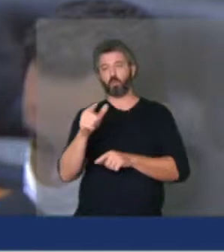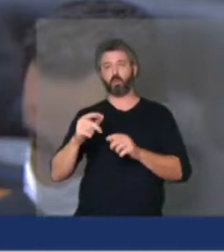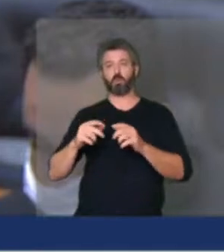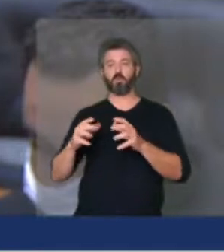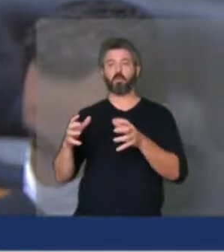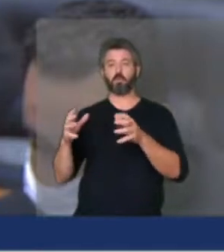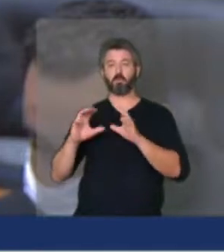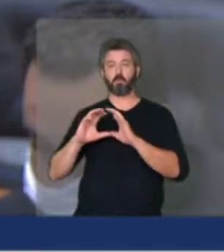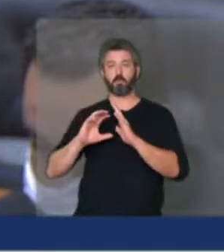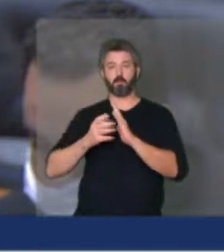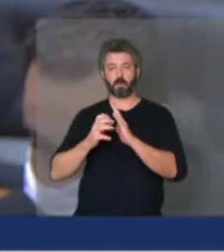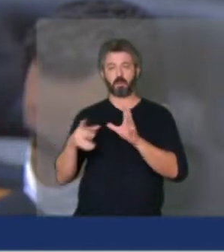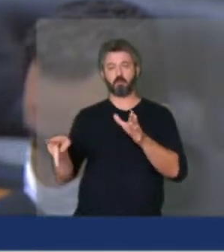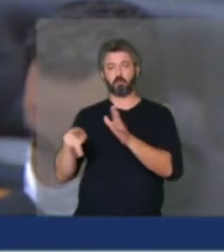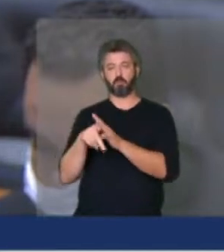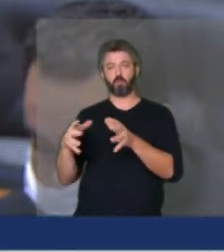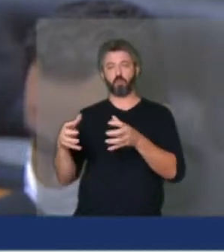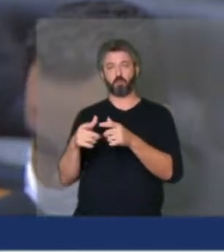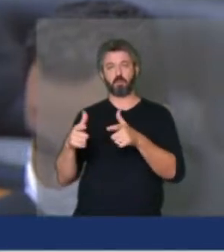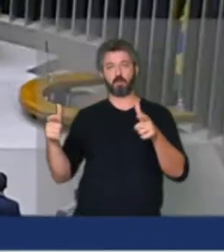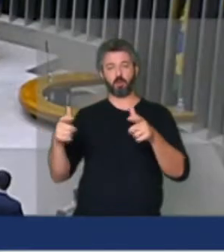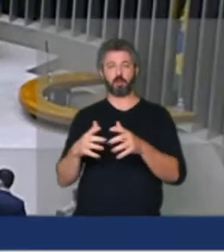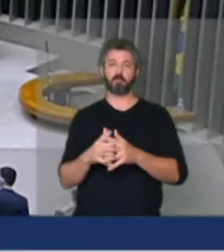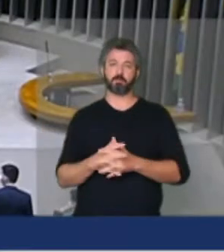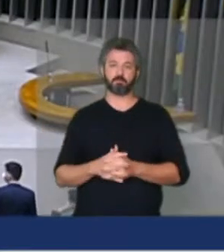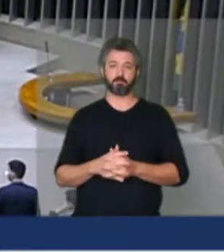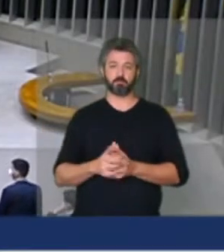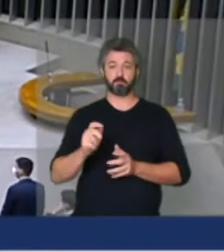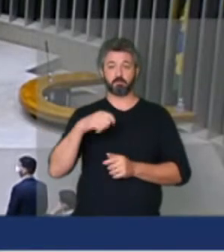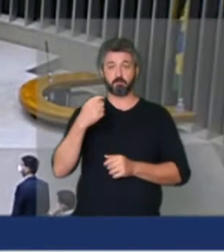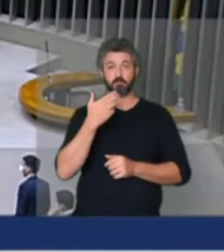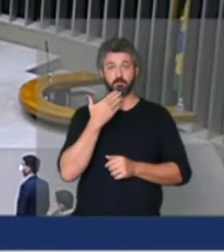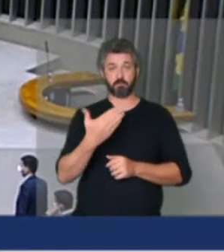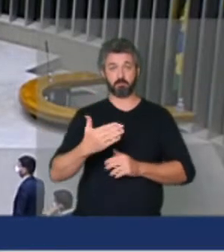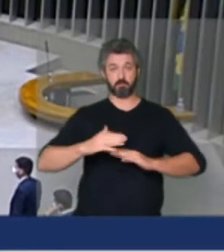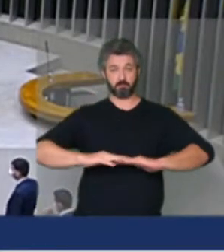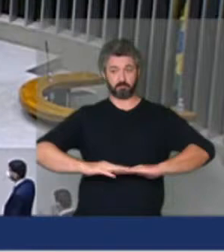DEMAIS PARTIDOS DO BLOCO. -- [PRESIDENTE]: AQUELES QUE FOREM PELA APROVAÇÃO DO REQUERIMENTO PERMANEÇA COMO